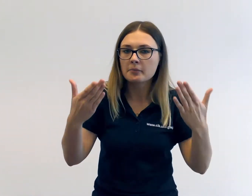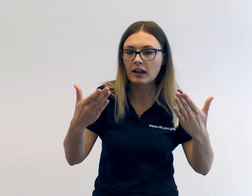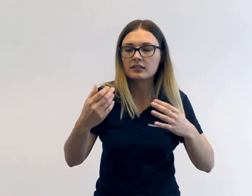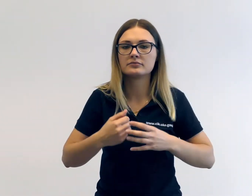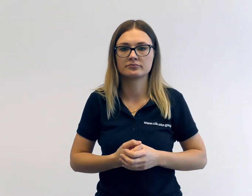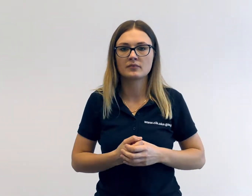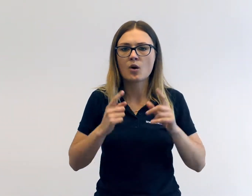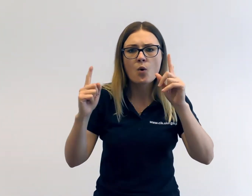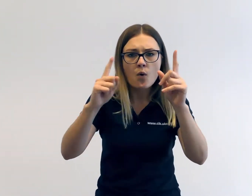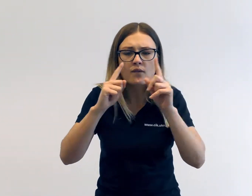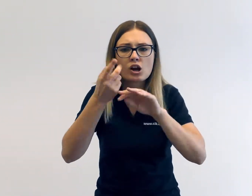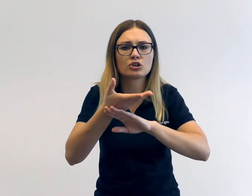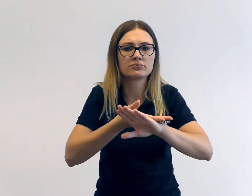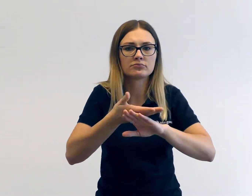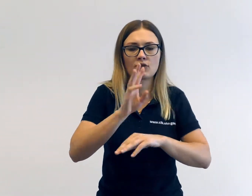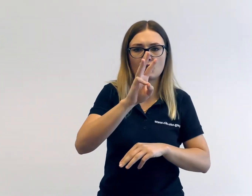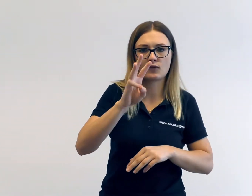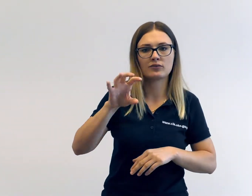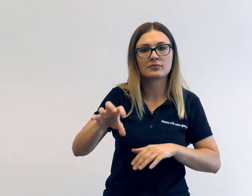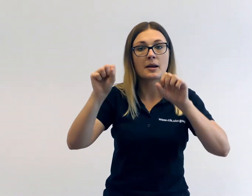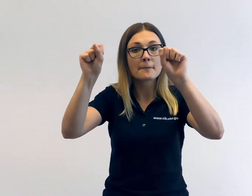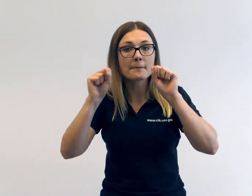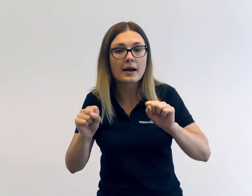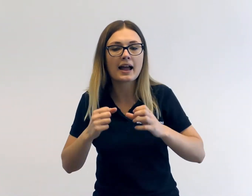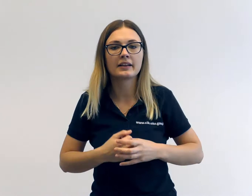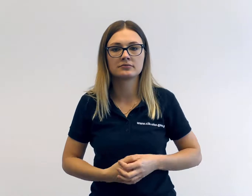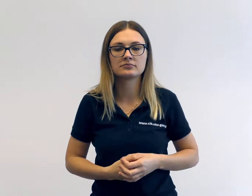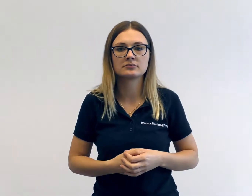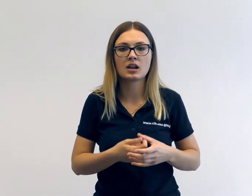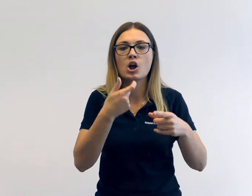Uważaj na fałszywe strony banków